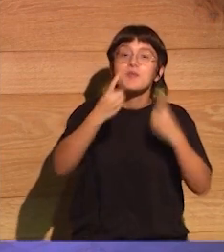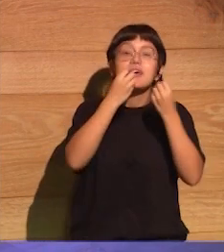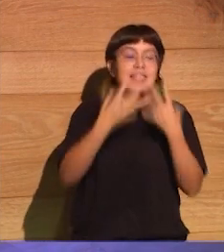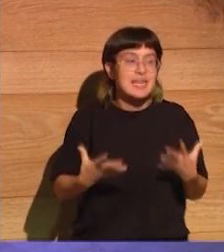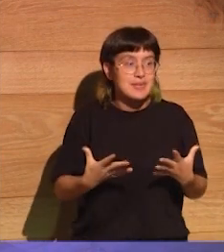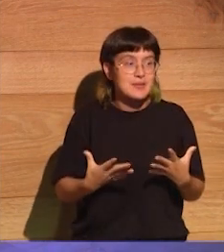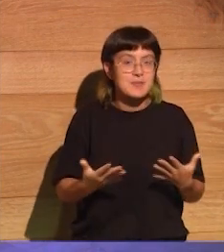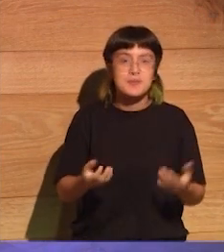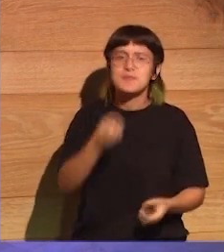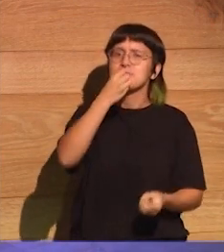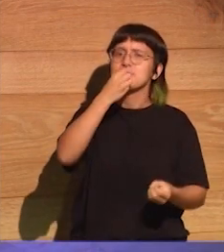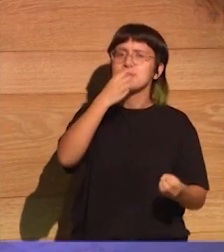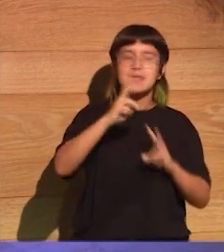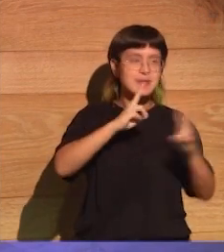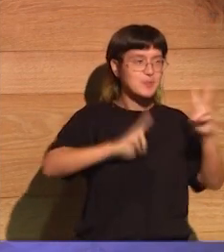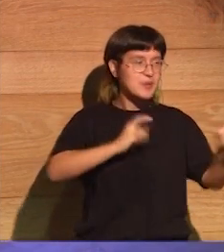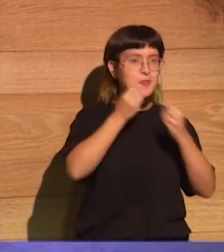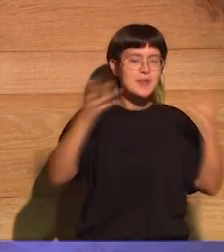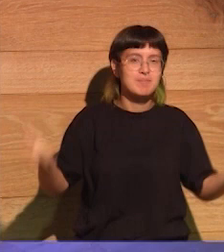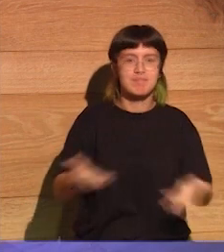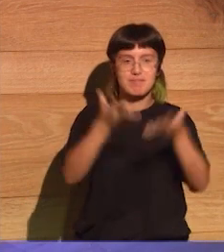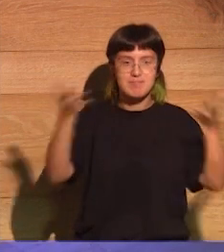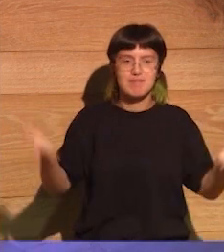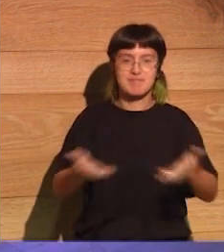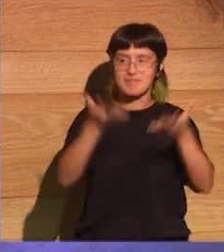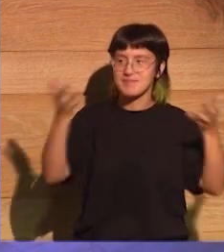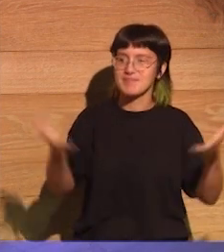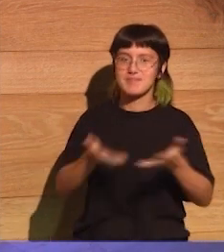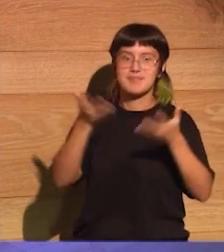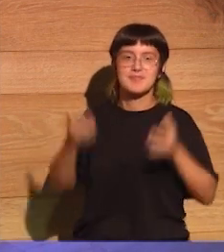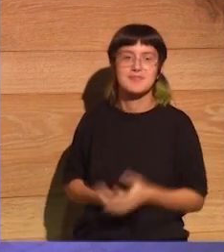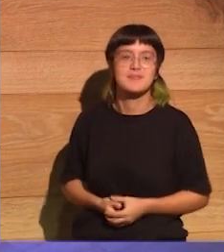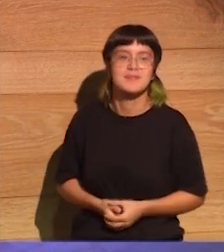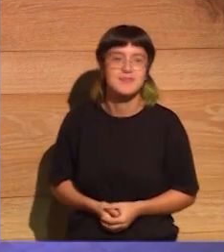para un poquito más, ¿no? Un poco más de... Así. Así me gusta. Increíblemente bien.